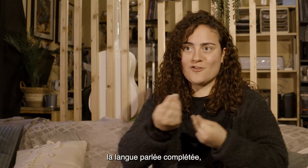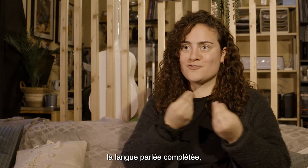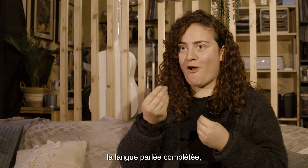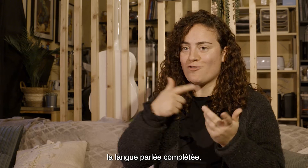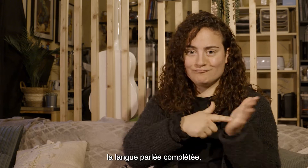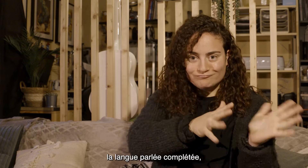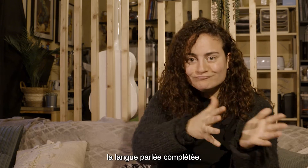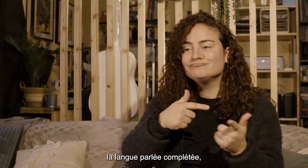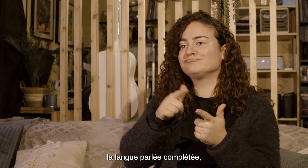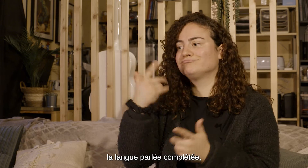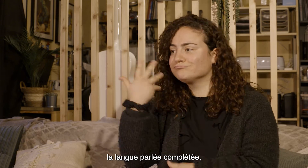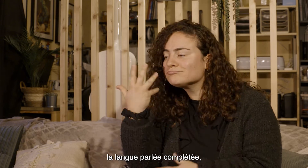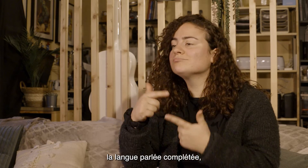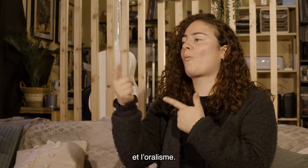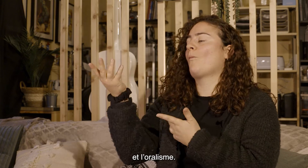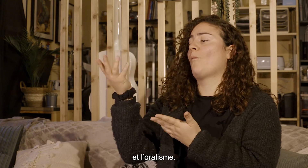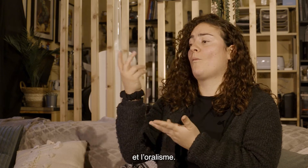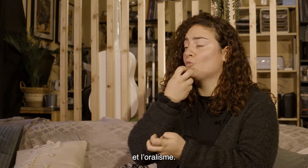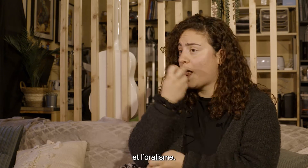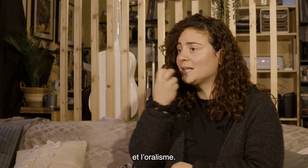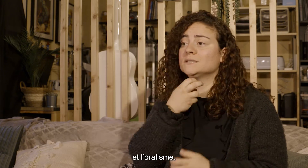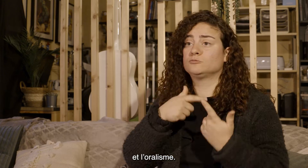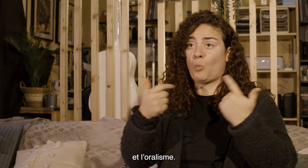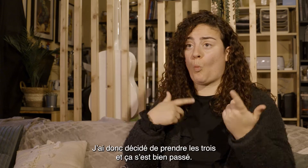la langue parlée complétée, et l’oralisme.